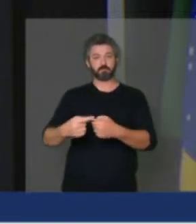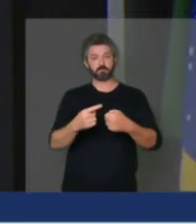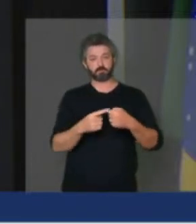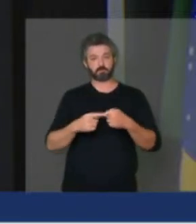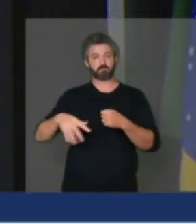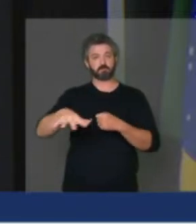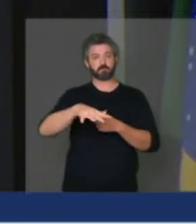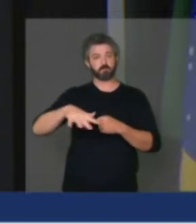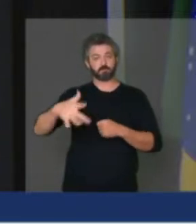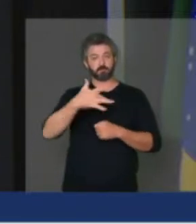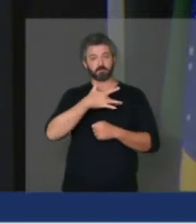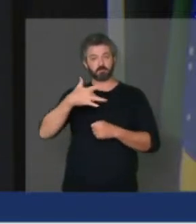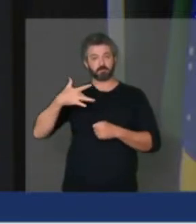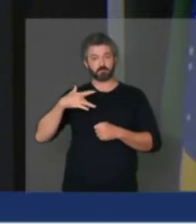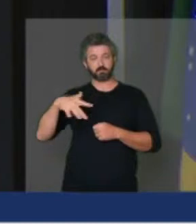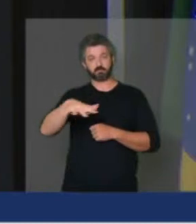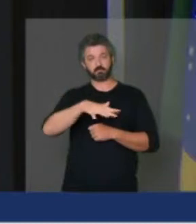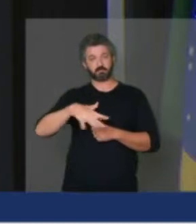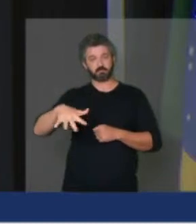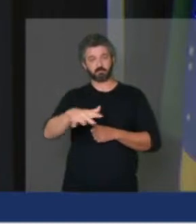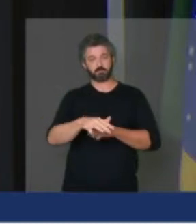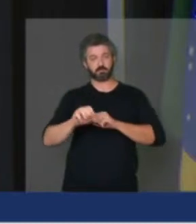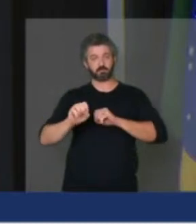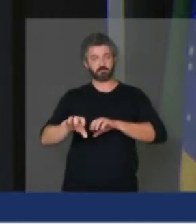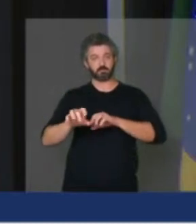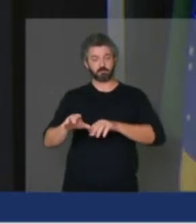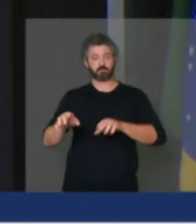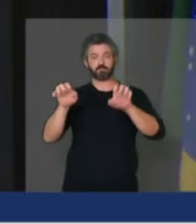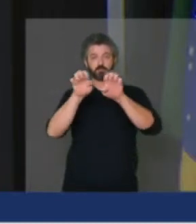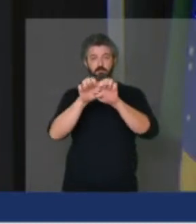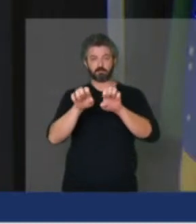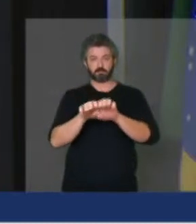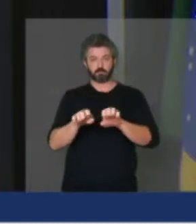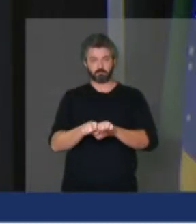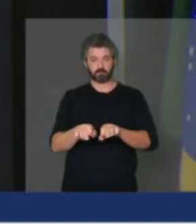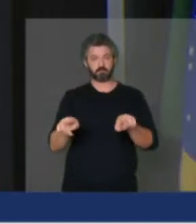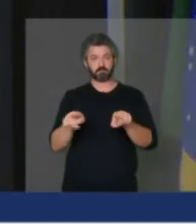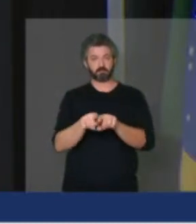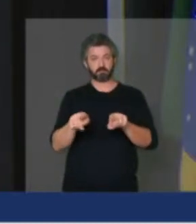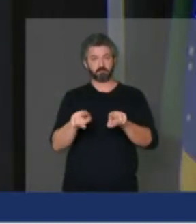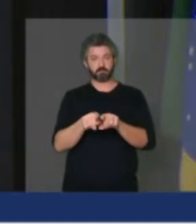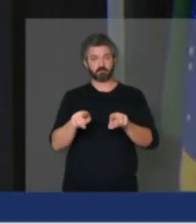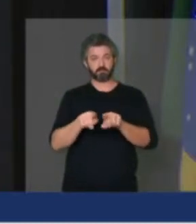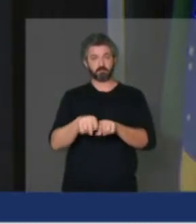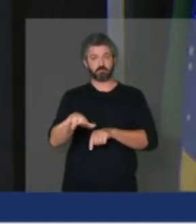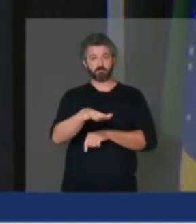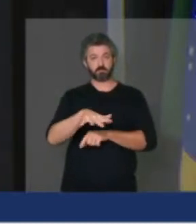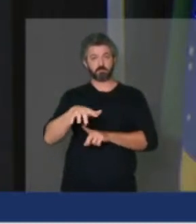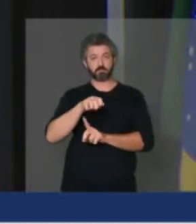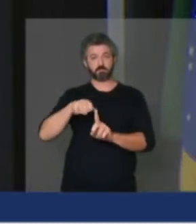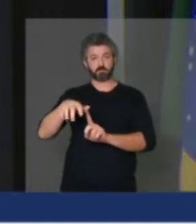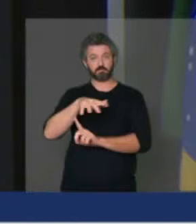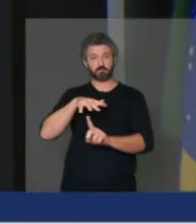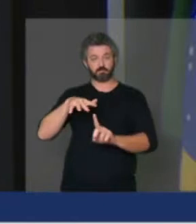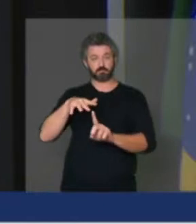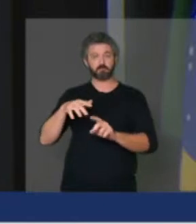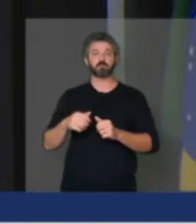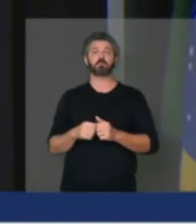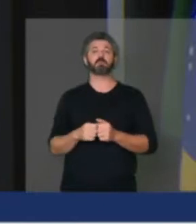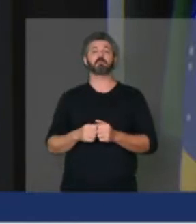SAÚDE, DA EDUCAÇÃO DA INFRAESTRUTURA, DA ÁREA SOCIAL. ÁREAS QUE SÃO MUITO CARAS AOS SENHORES PREFEITOS